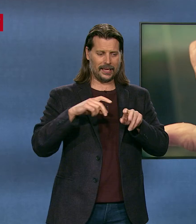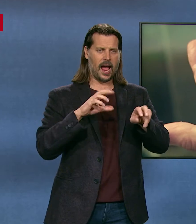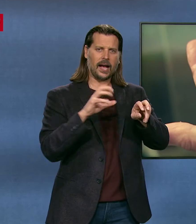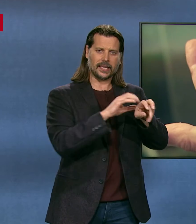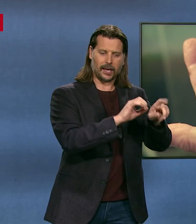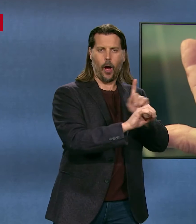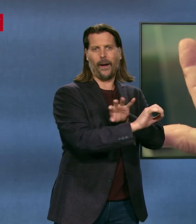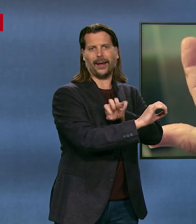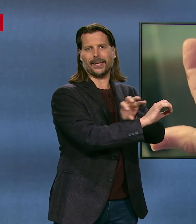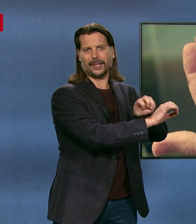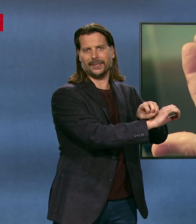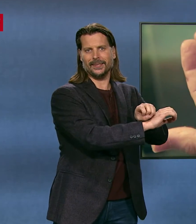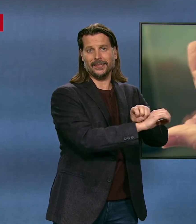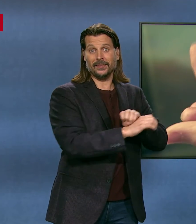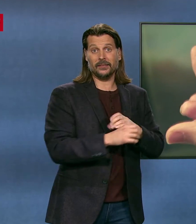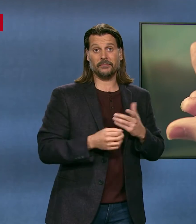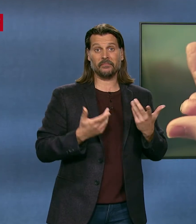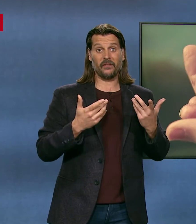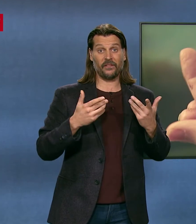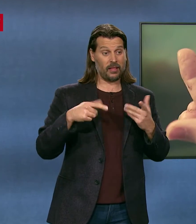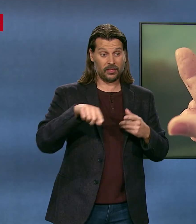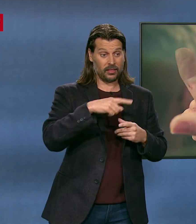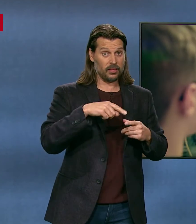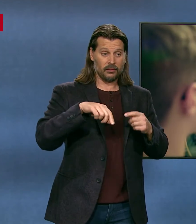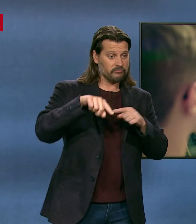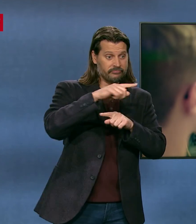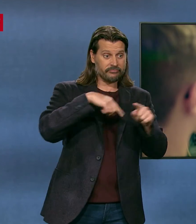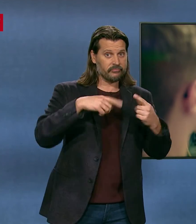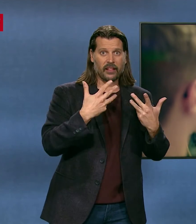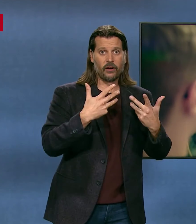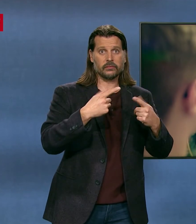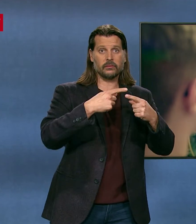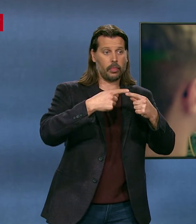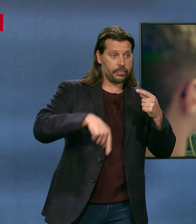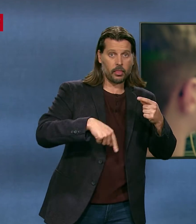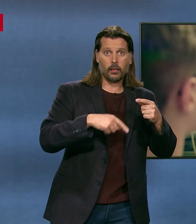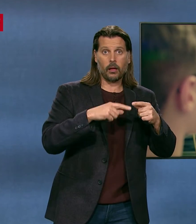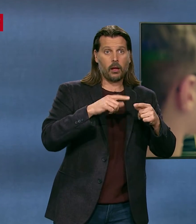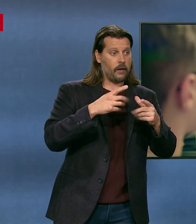Es gibt ein ganzes Netz, Futter- und Nahrungsnetz, wo jeder Käfer, jedes Insekt seinen Platz hat.